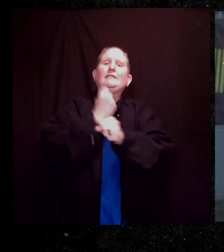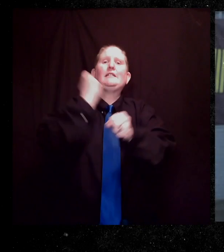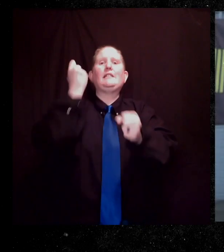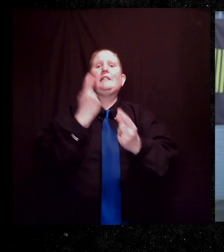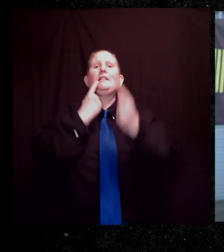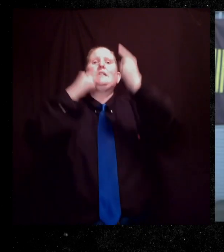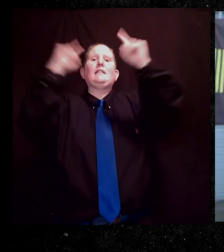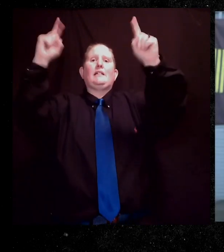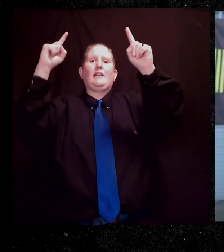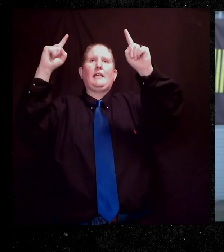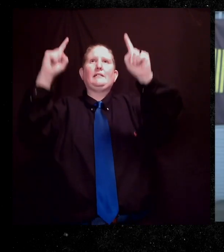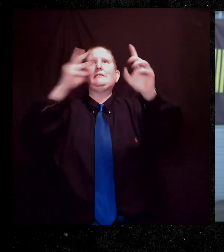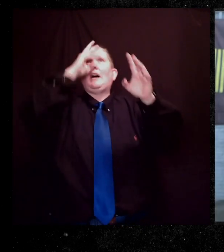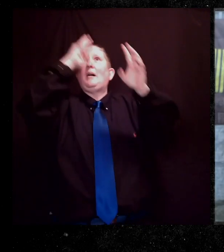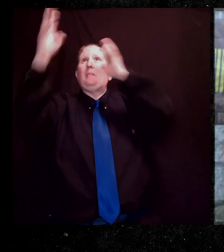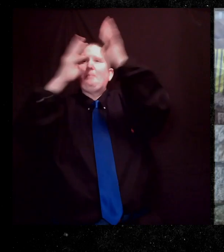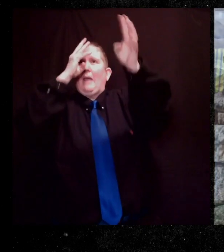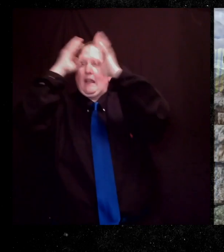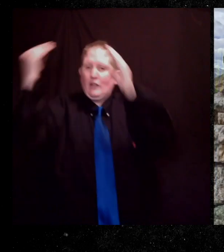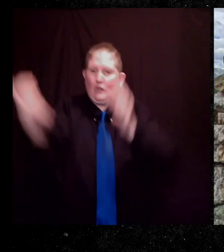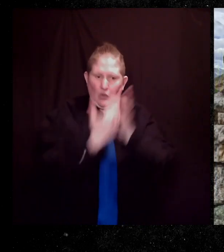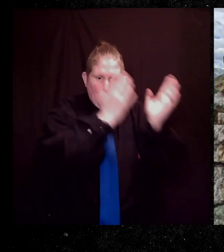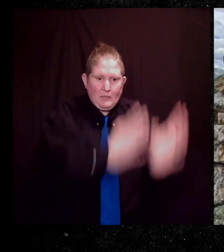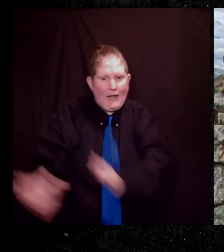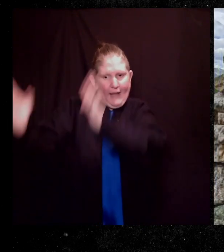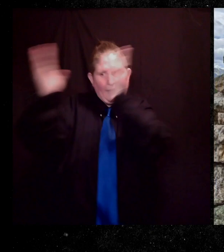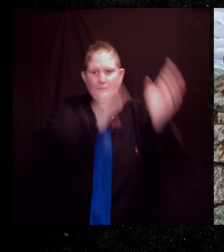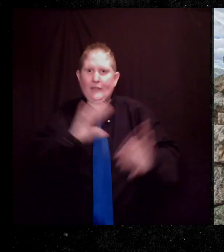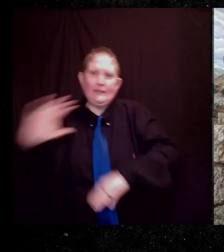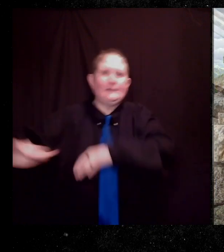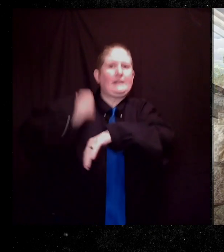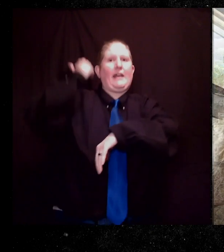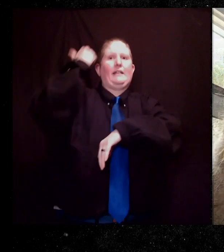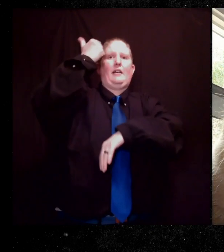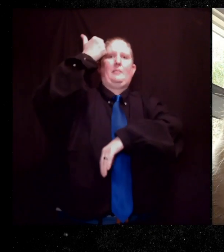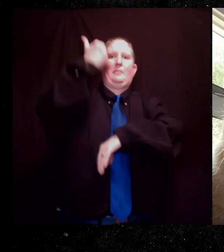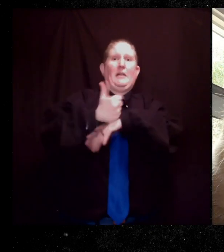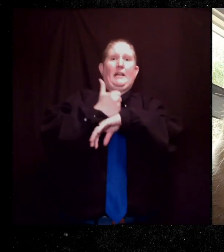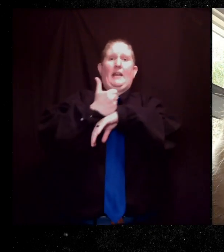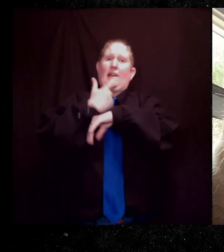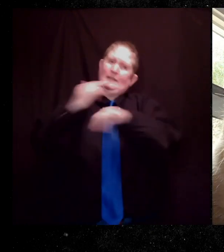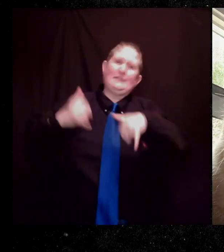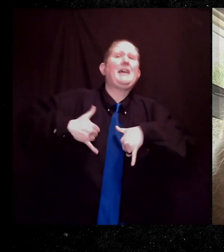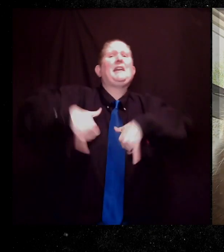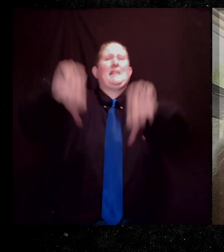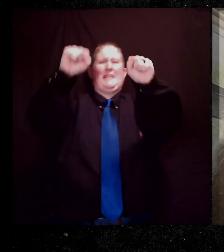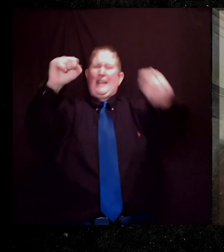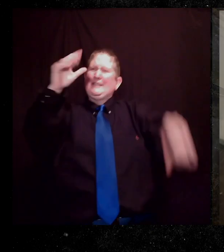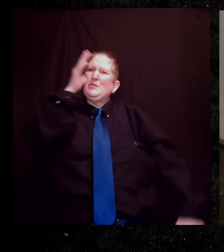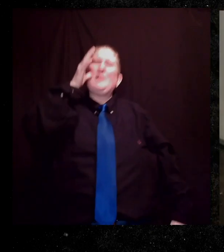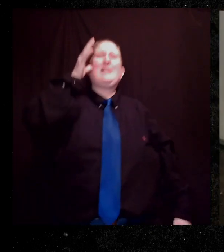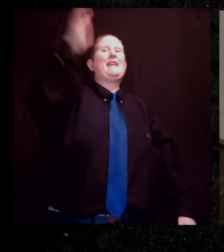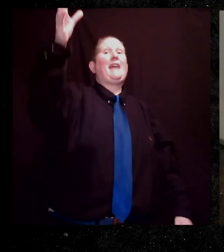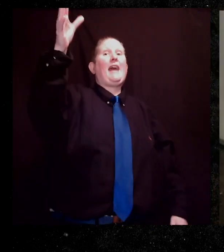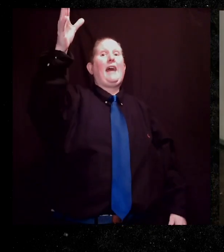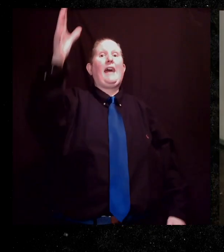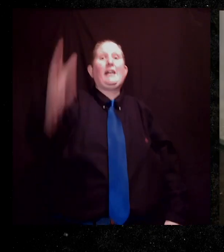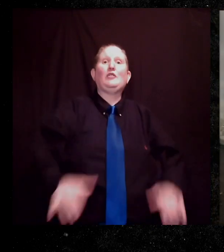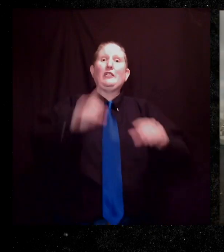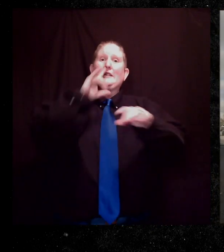Resiliencia, haz un nuevo plan Levántate de nuevo y di que sí, podemos